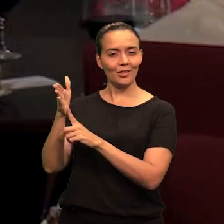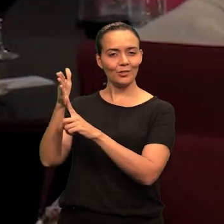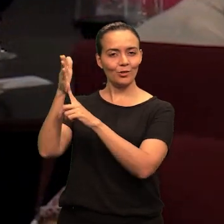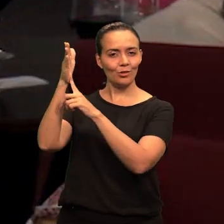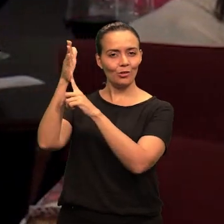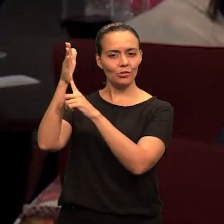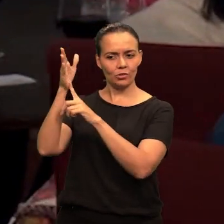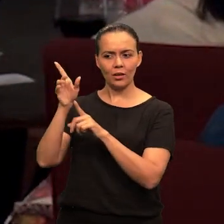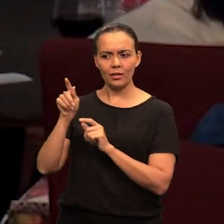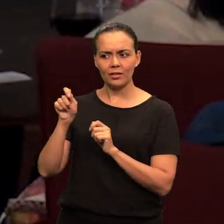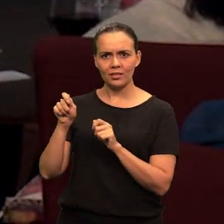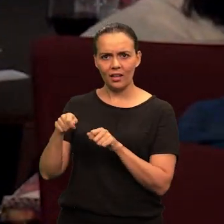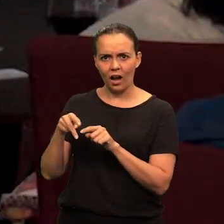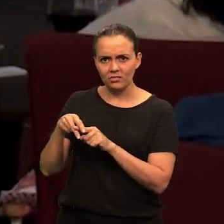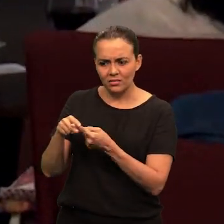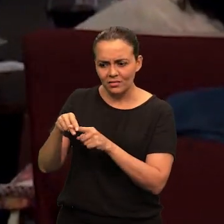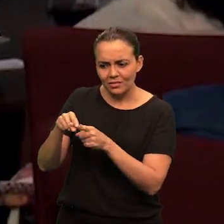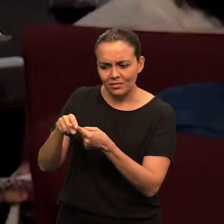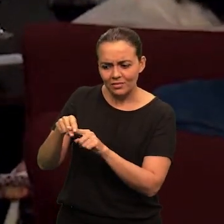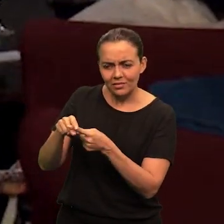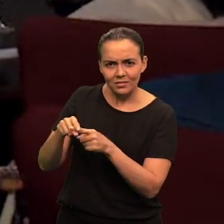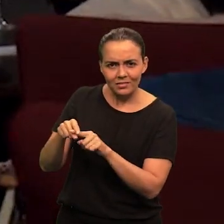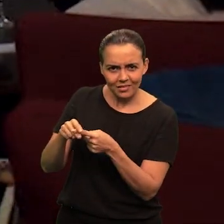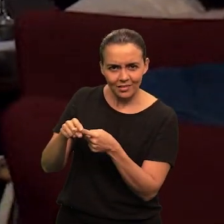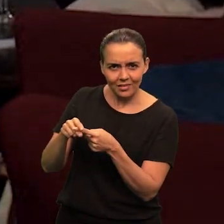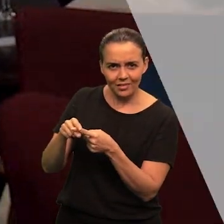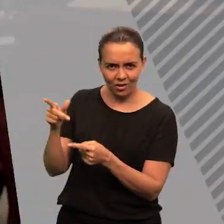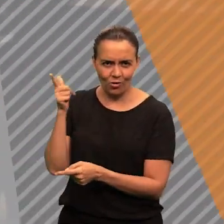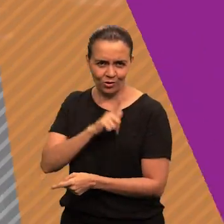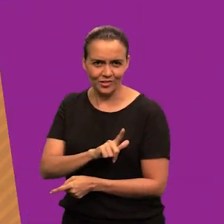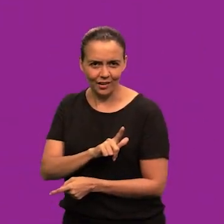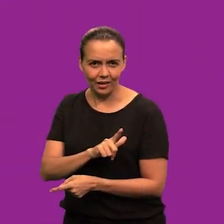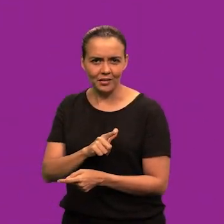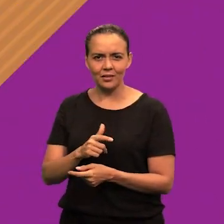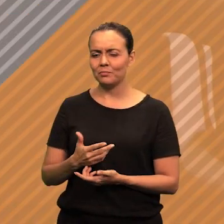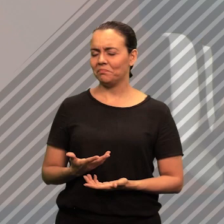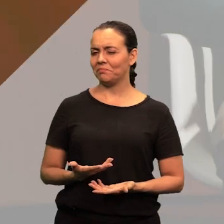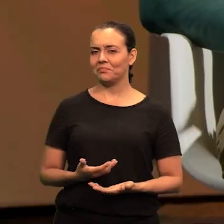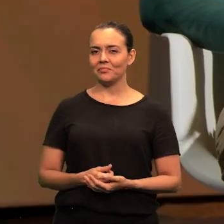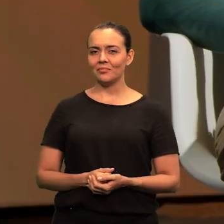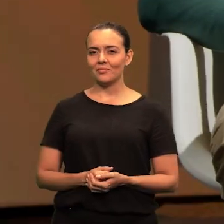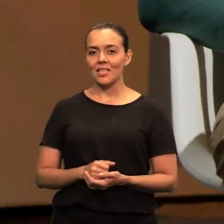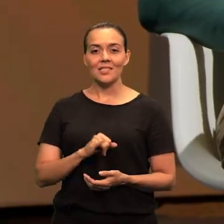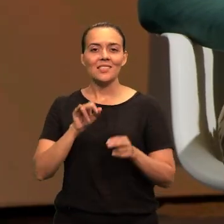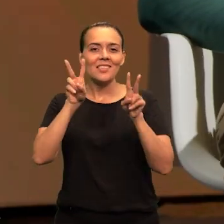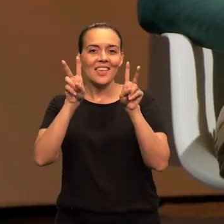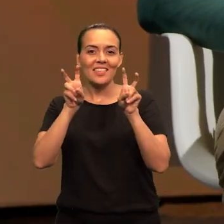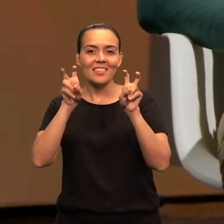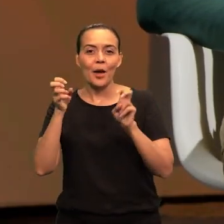que sintam, funcionam, pensem, tenham dilemas parecidos com os nossos. [José Alves] Se tem um tema extremamente atual,